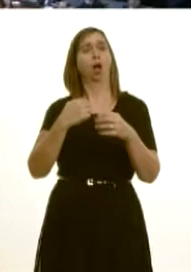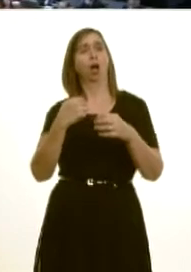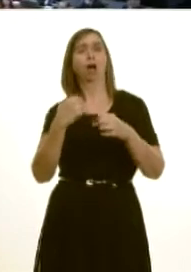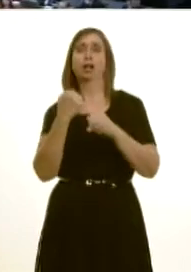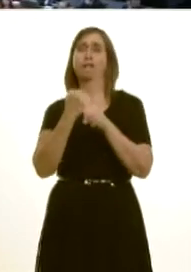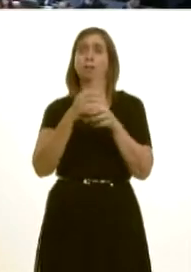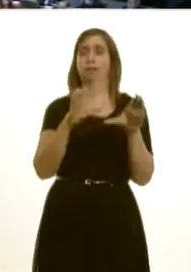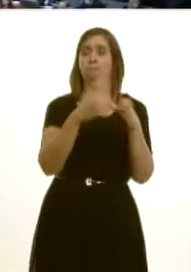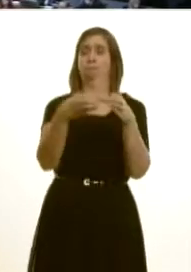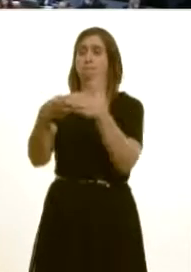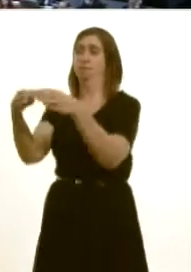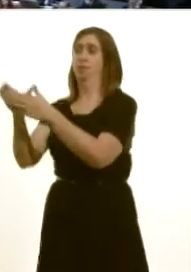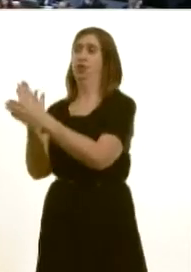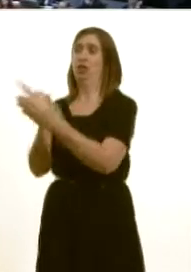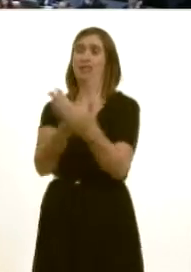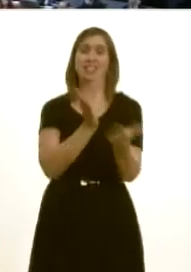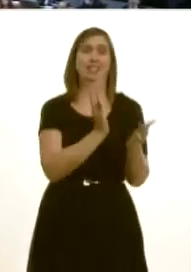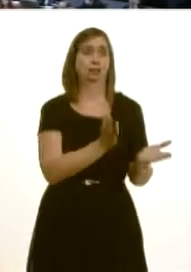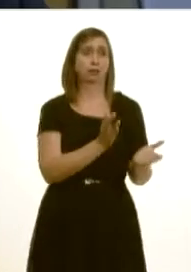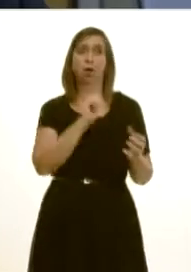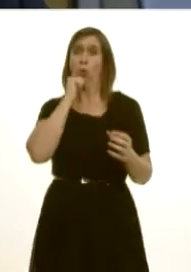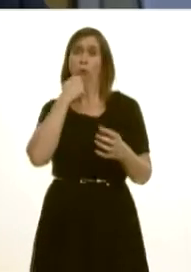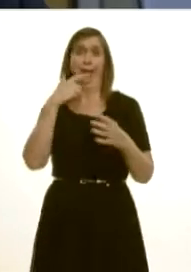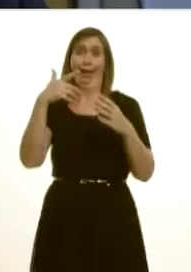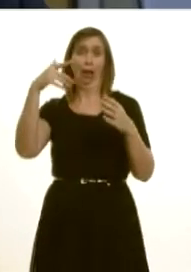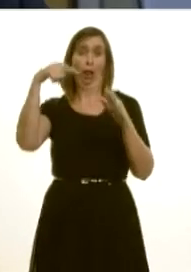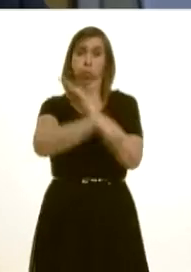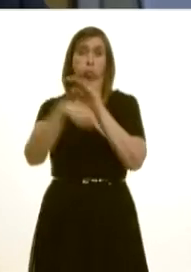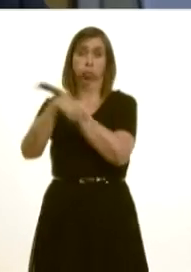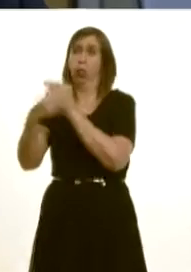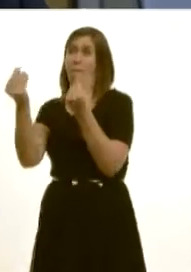their proposals for independence in Wales, which, of course, they fail to remember on